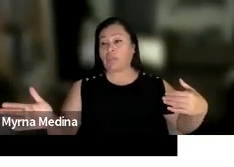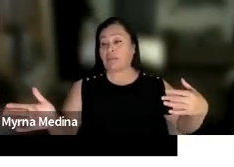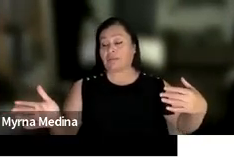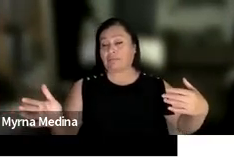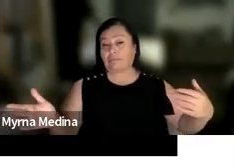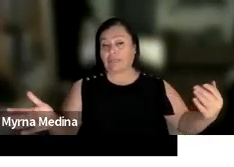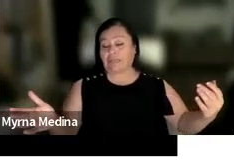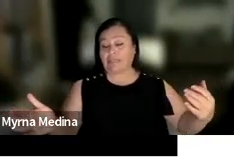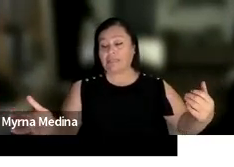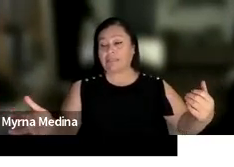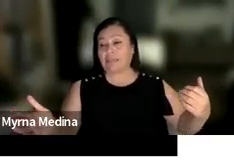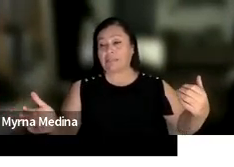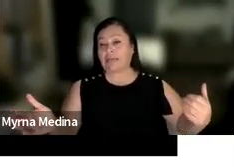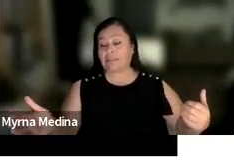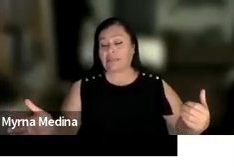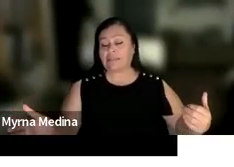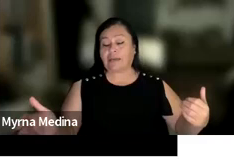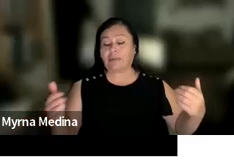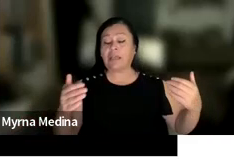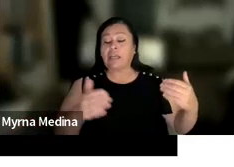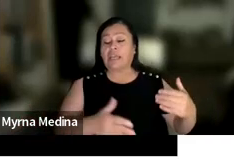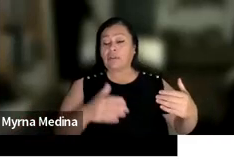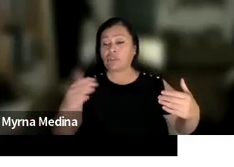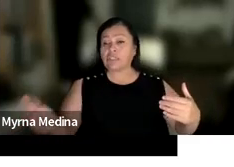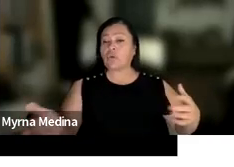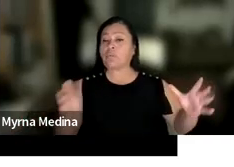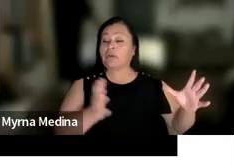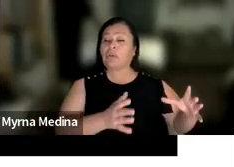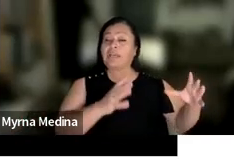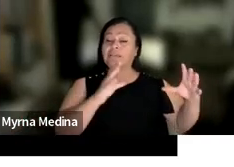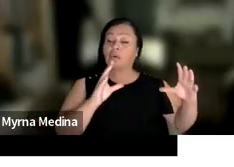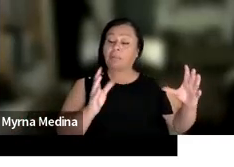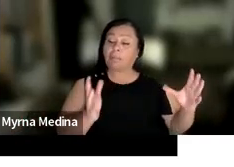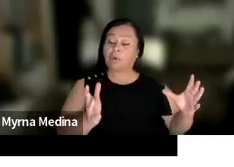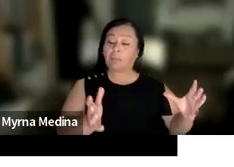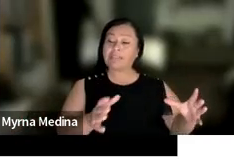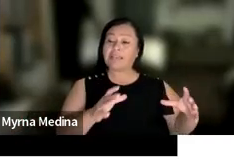No es de que se si tiene as sino es que se va a escapar. Uno de este. Este. Esta característica verdad.